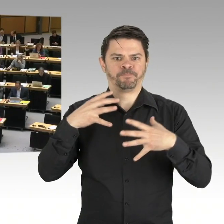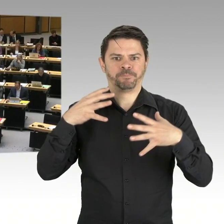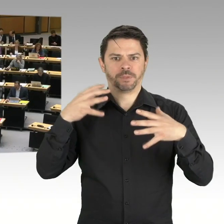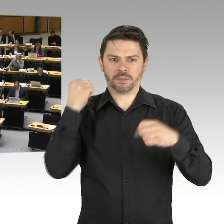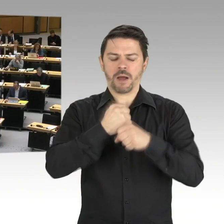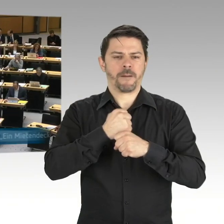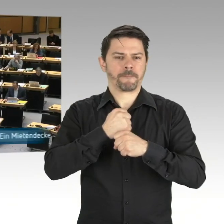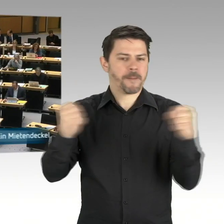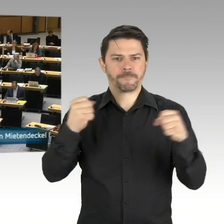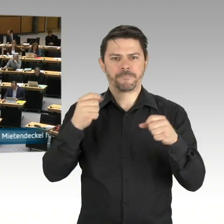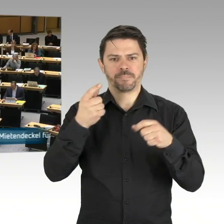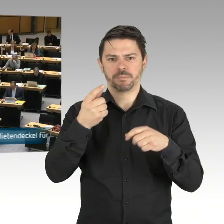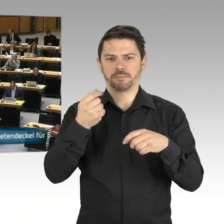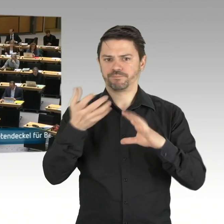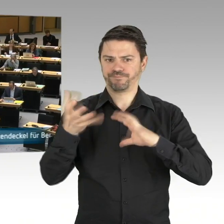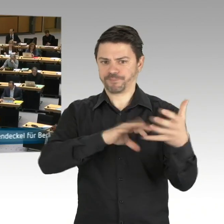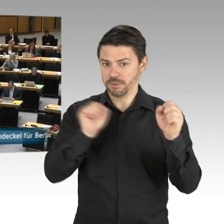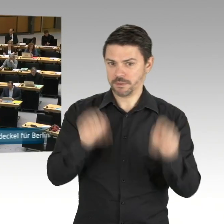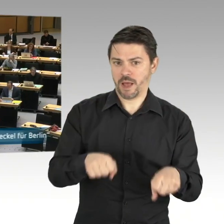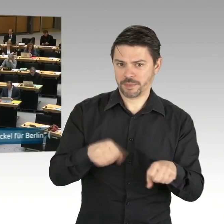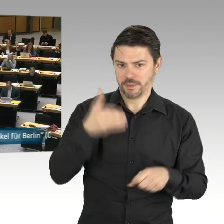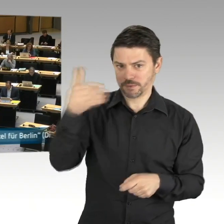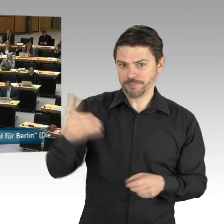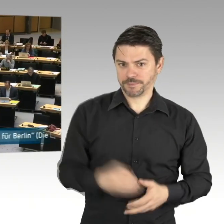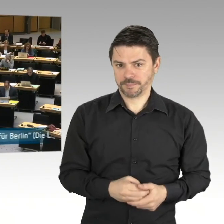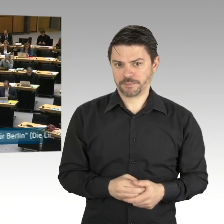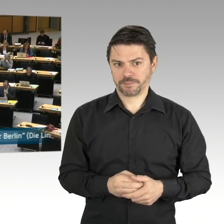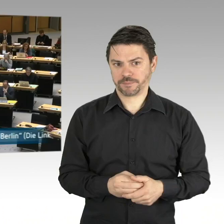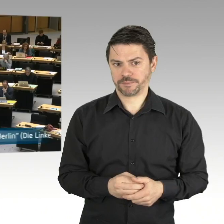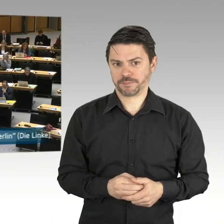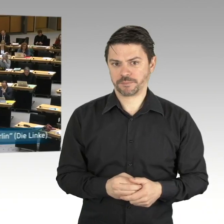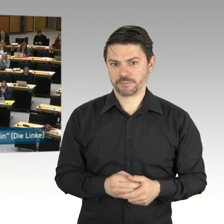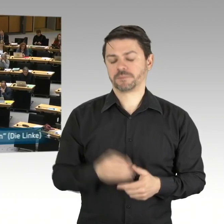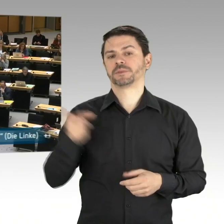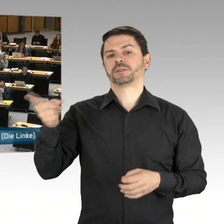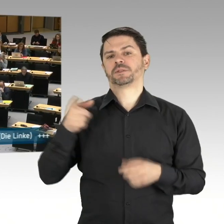und dass eine Überbewertung, und dass eine Überbewertung der Immobilienpreise